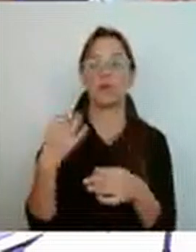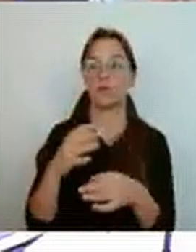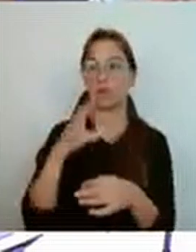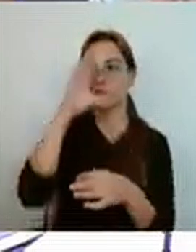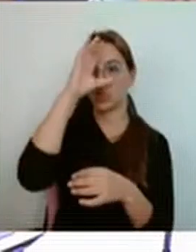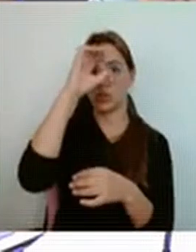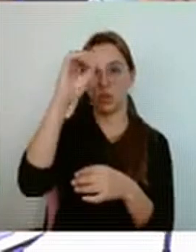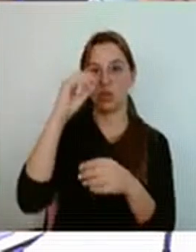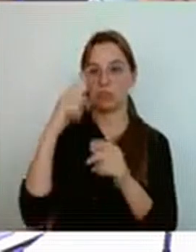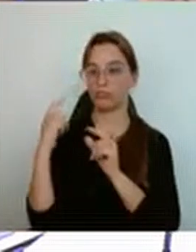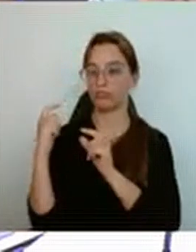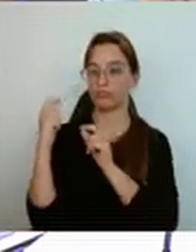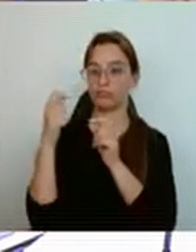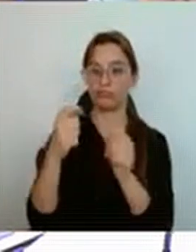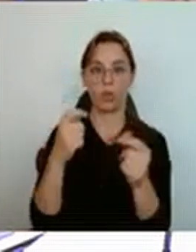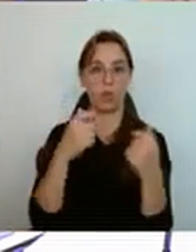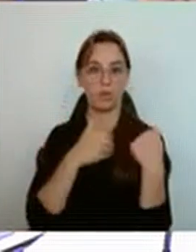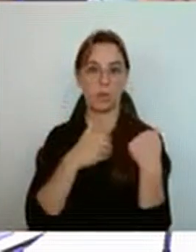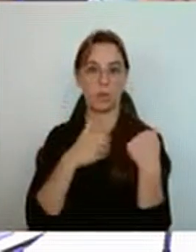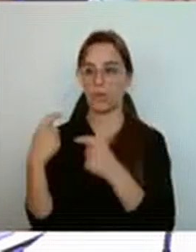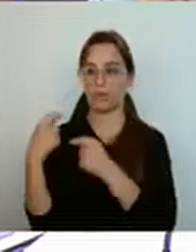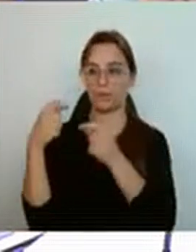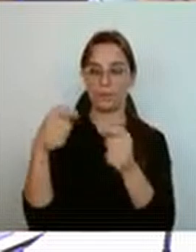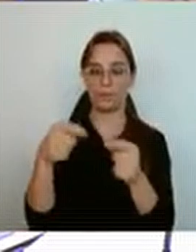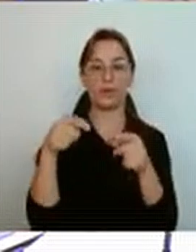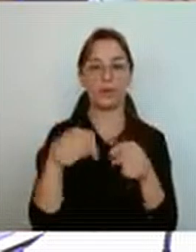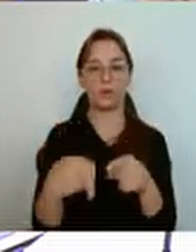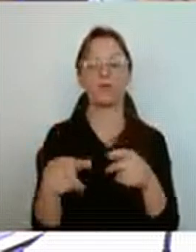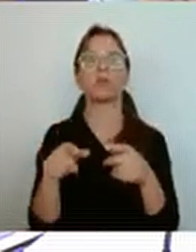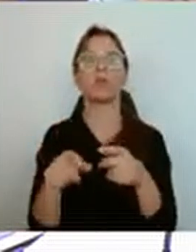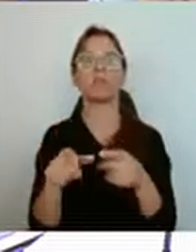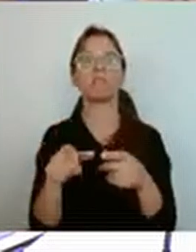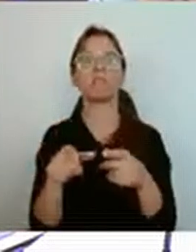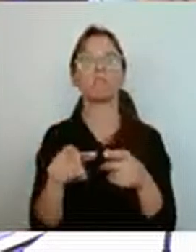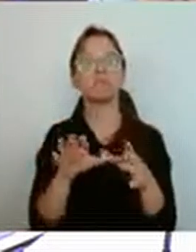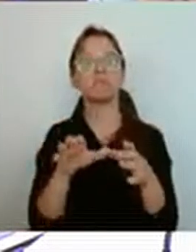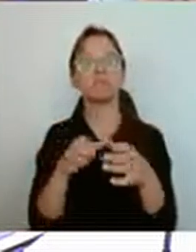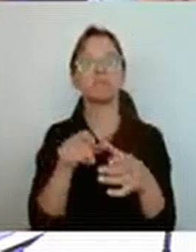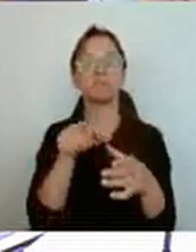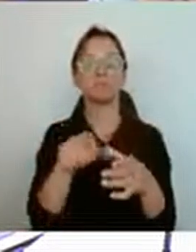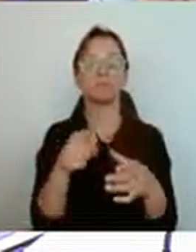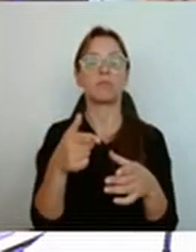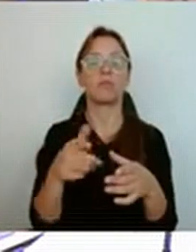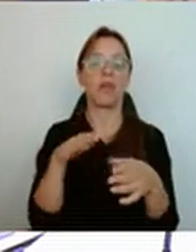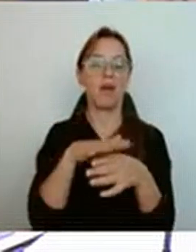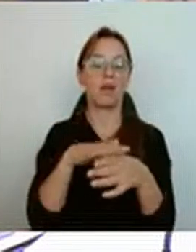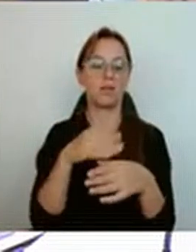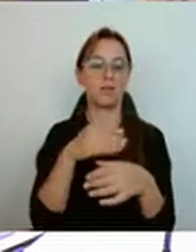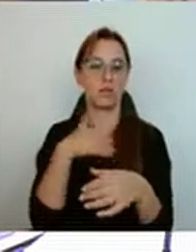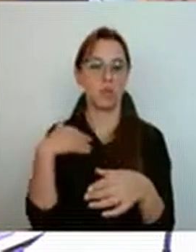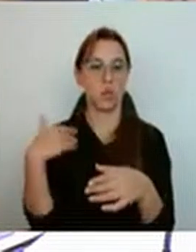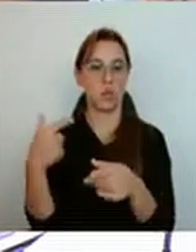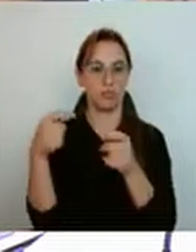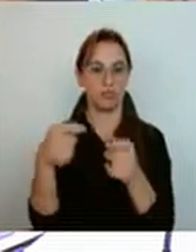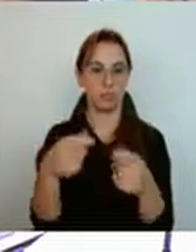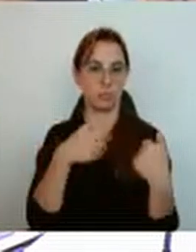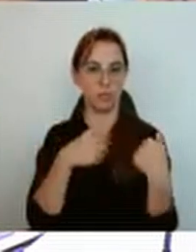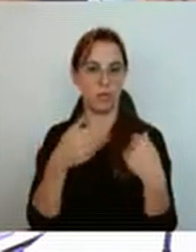e para as entidades intermunicipais no domínio da Saúde. A 23 de abril de 2024